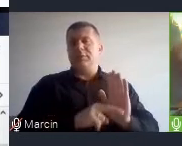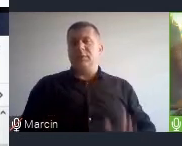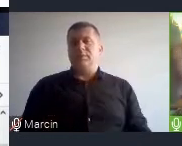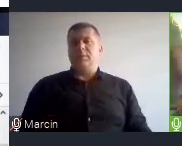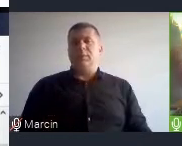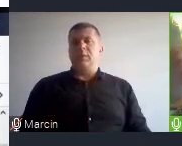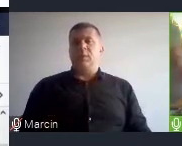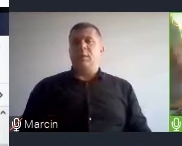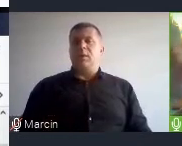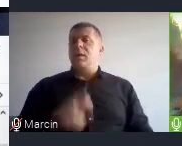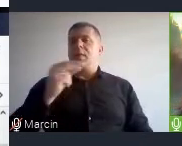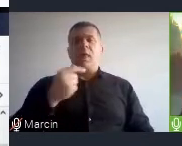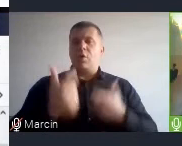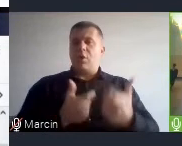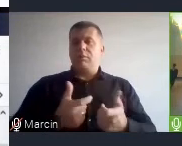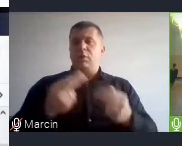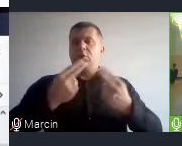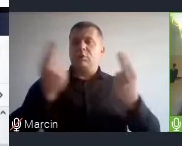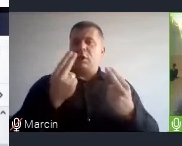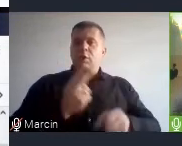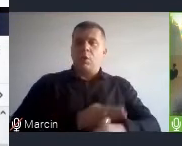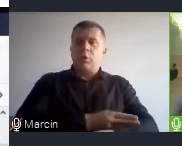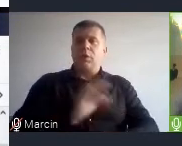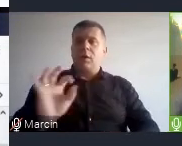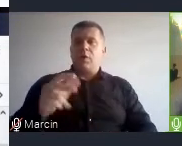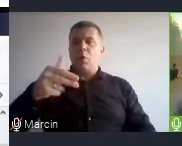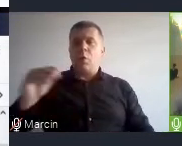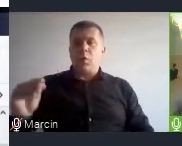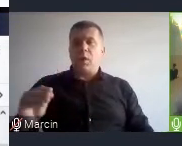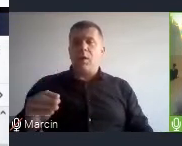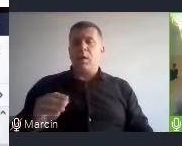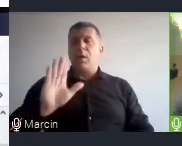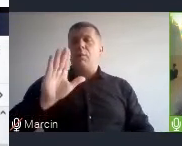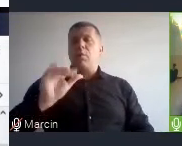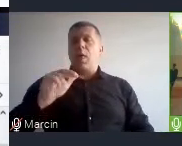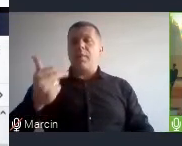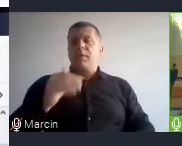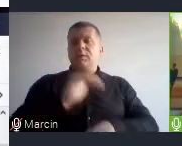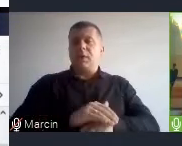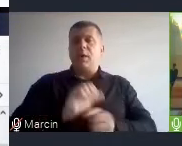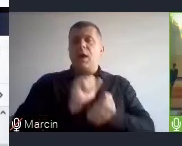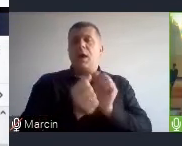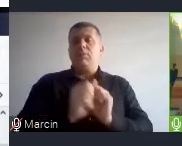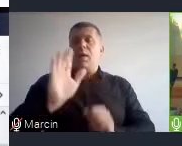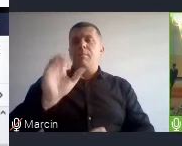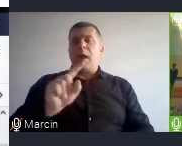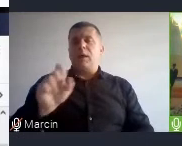Nie zostało opublikowane w Dzienniku Urzędowym Unii Europejskiej, w Biuletynie Zamówień, albo w Bazie Konkurencyjności,